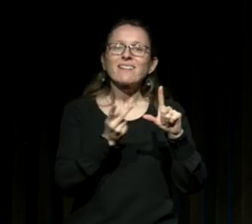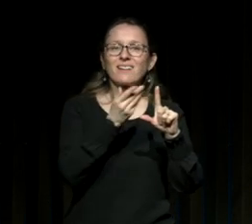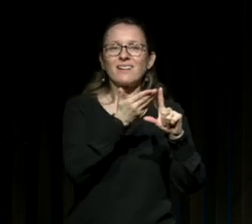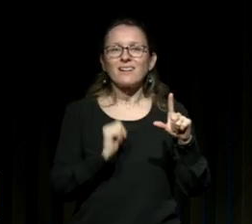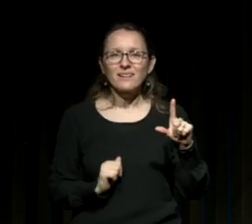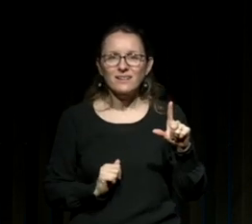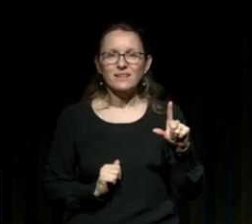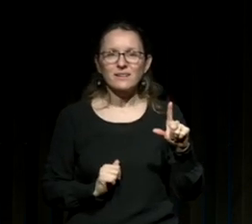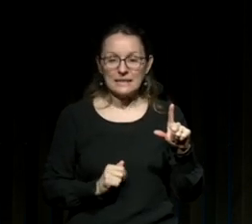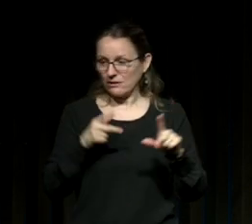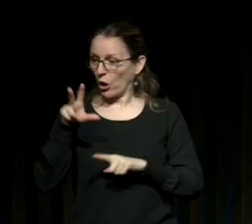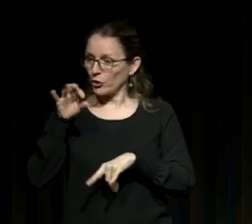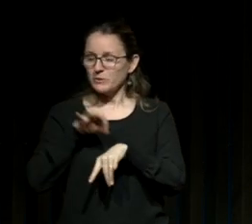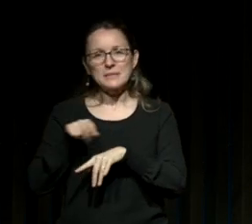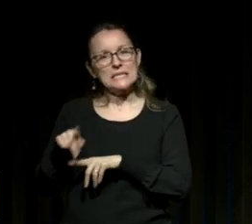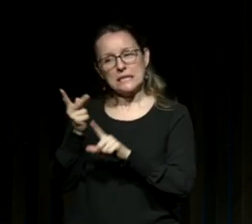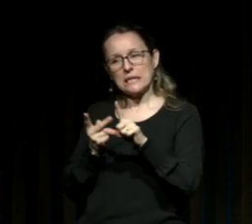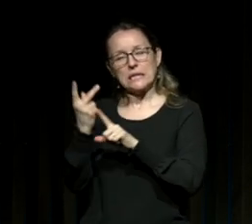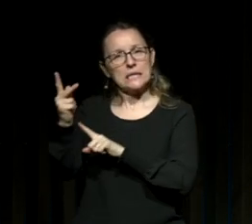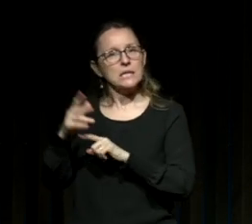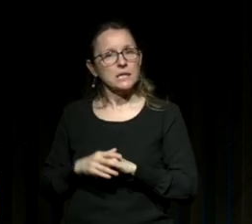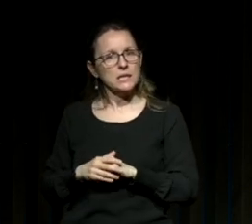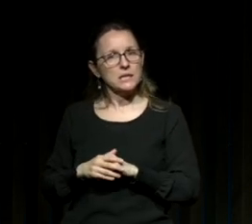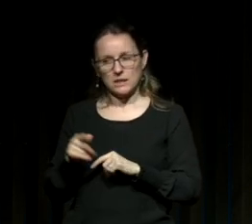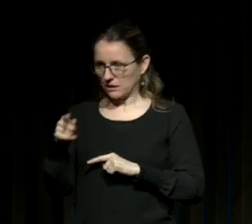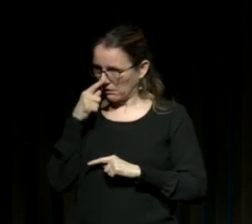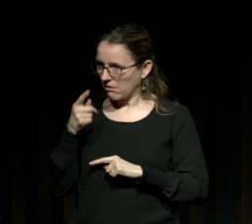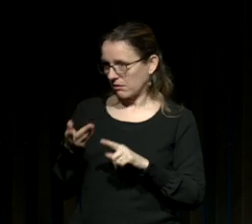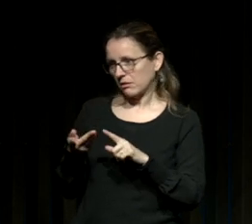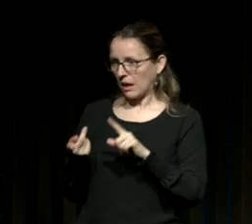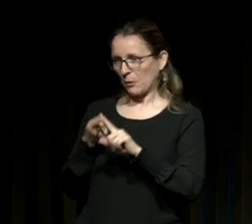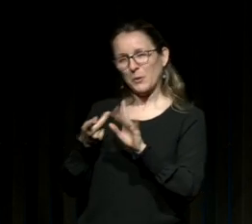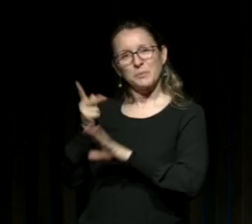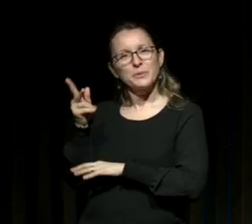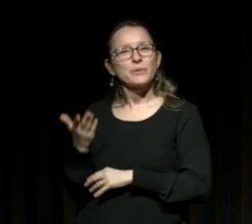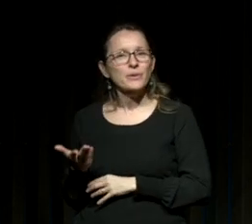en sommet en 30 minutes est significativement plus important que ce soit pour le peptide y pire est